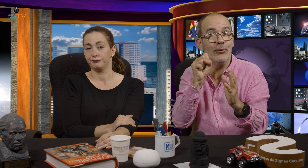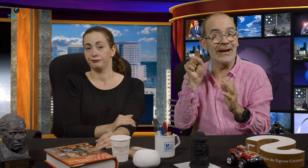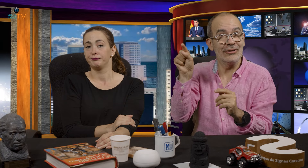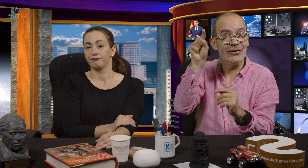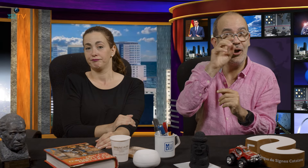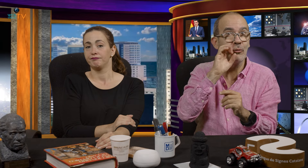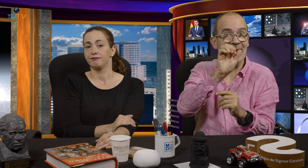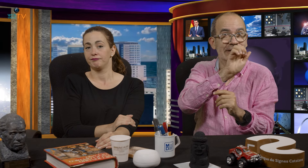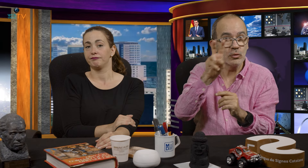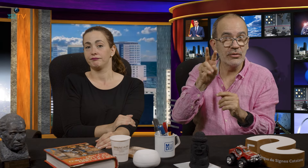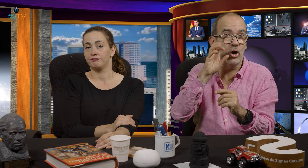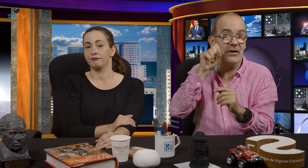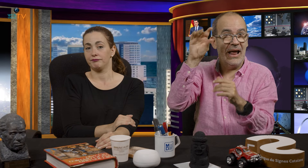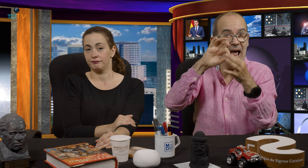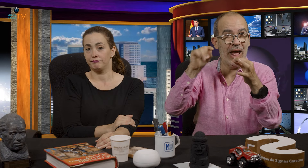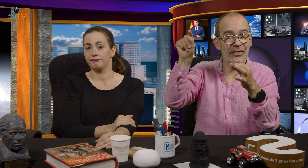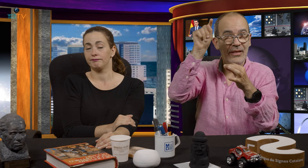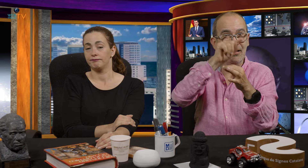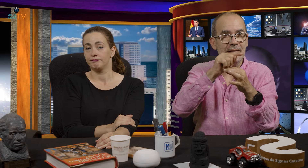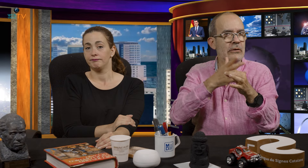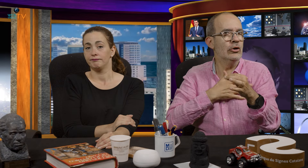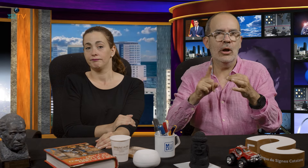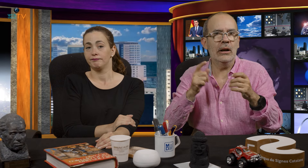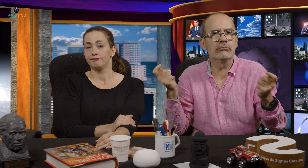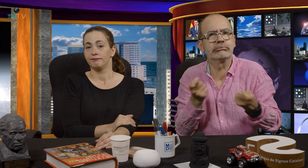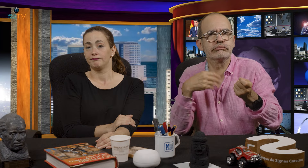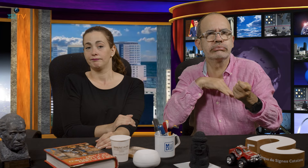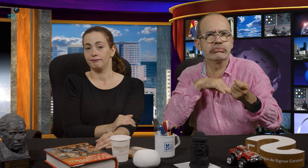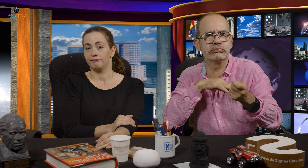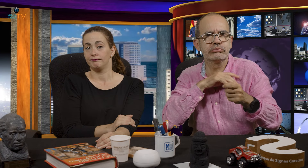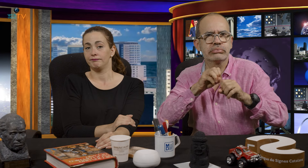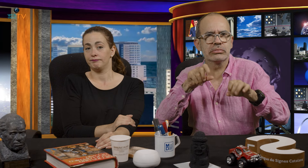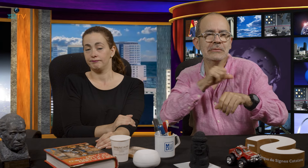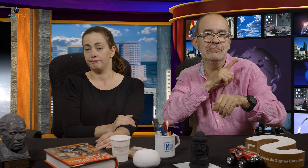El gobierno de Estados Unidos y los aliados no querían difundir las muertes,